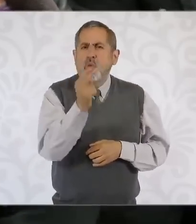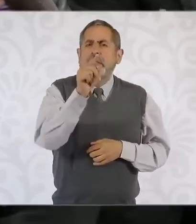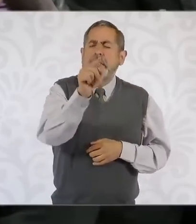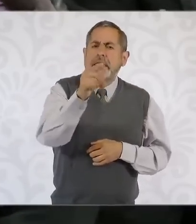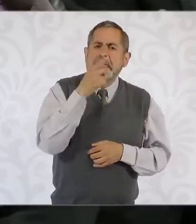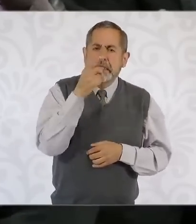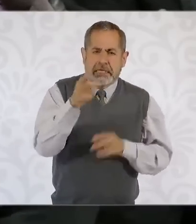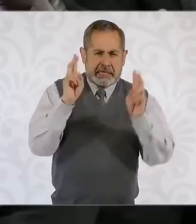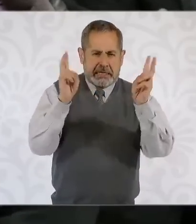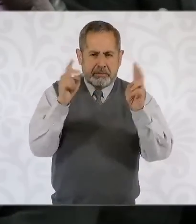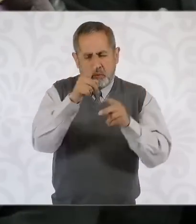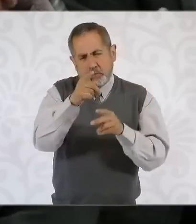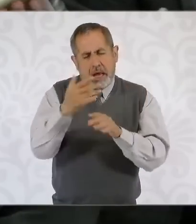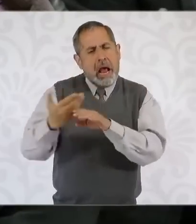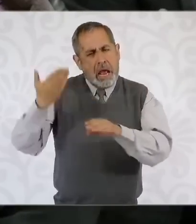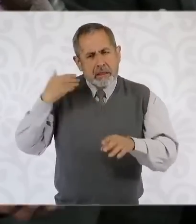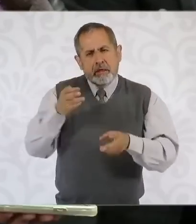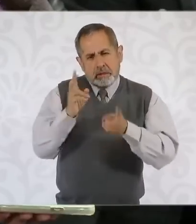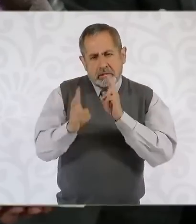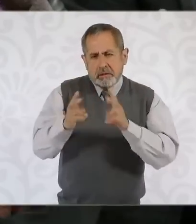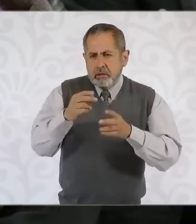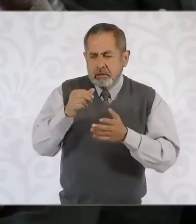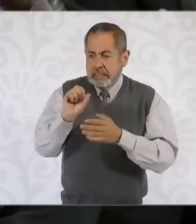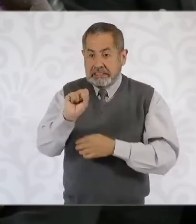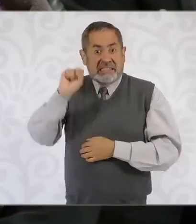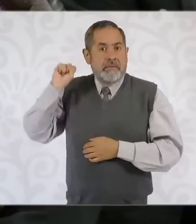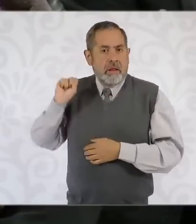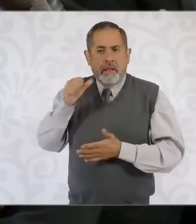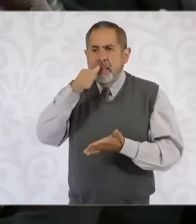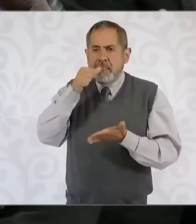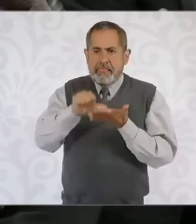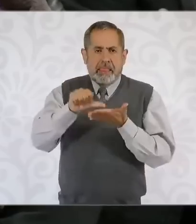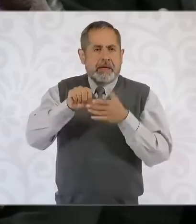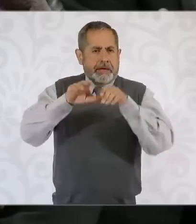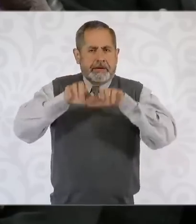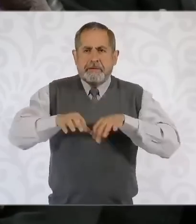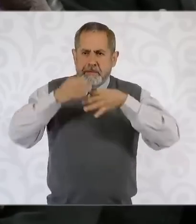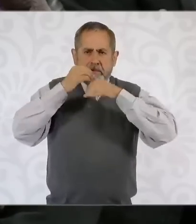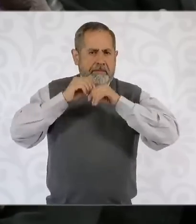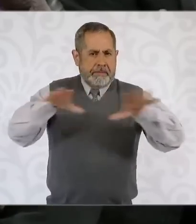tema que usted ya había tratado en su comunicado del sábado ayer en su mensaje en su videomensaje